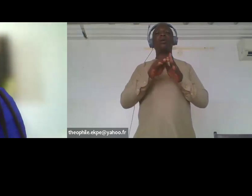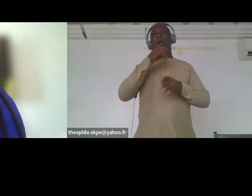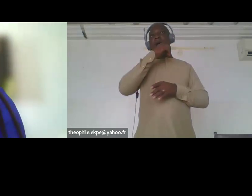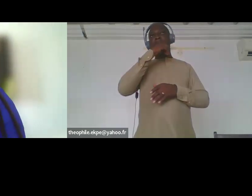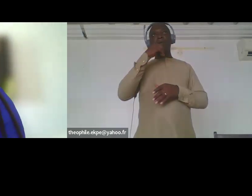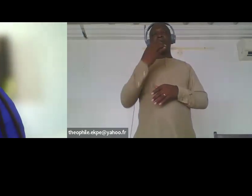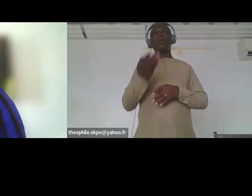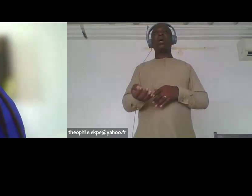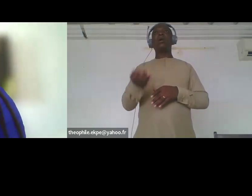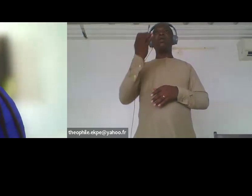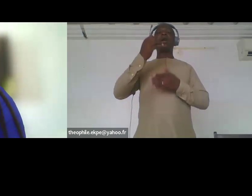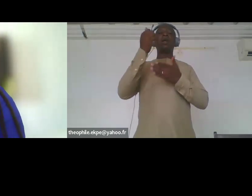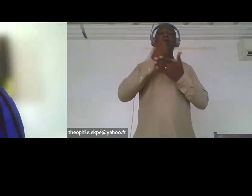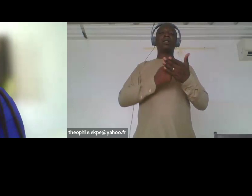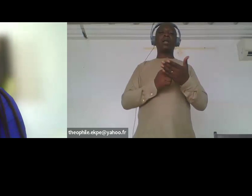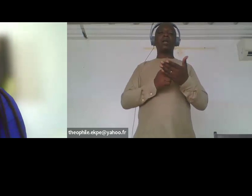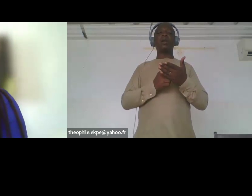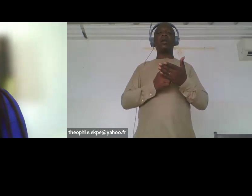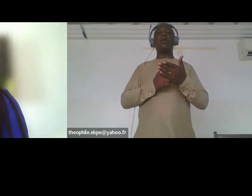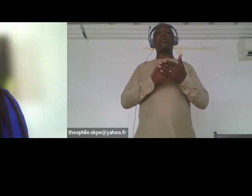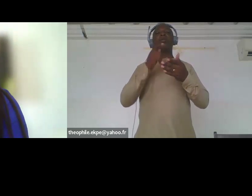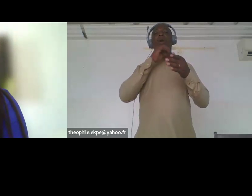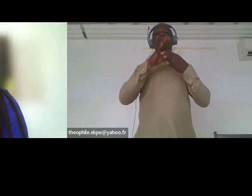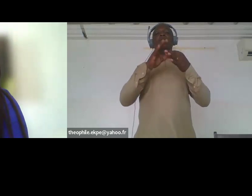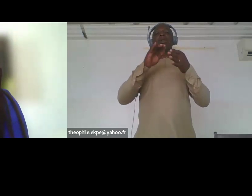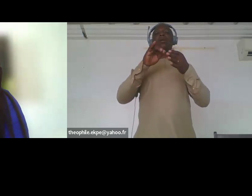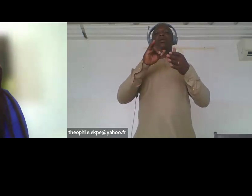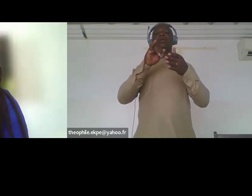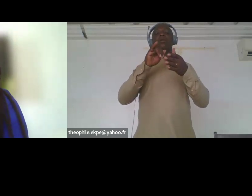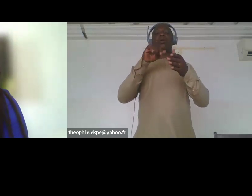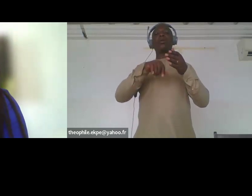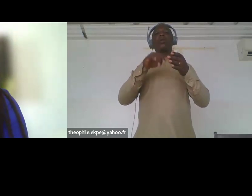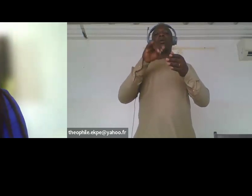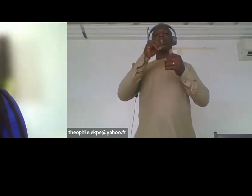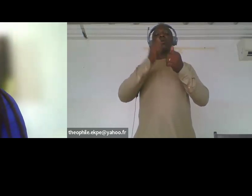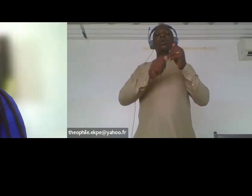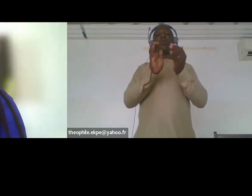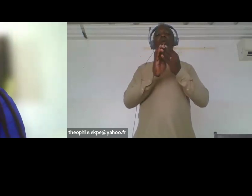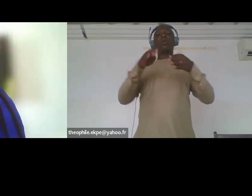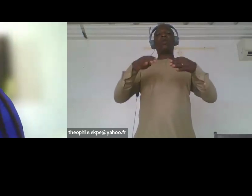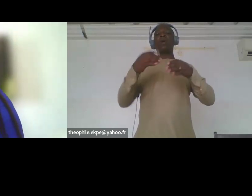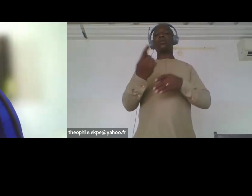artisanal pour ne pas se limité tout seulement au petit commerce s'assurer